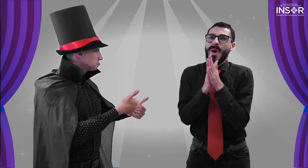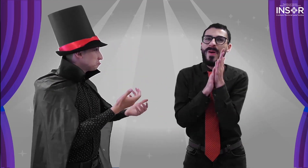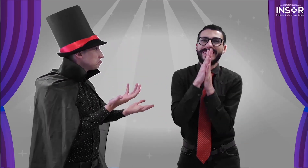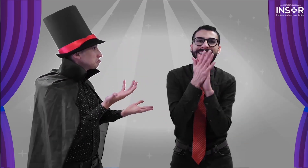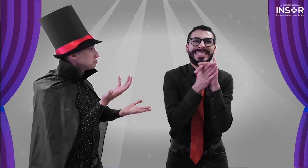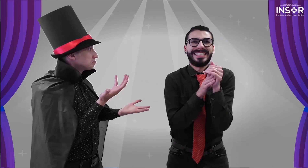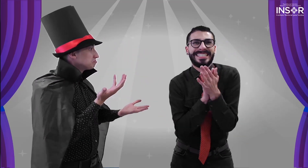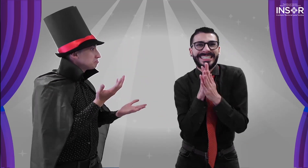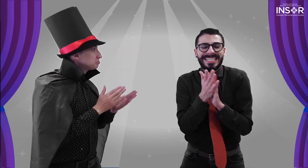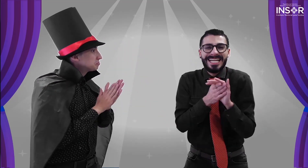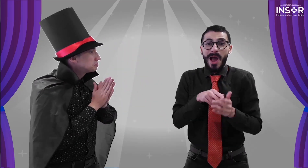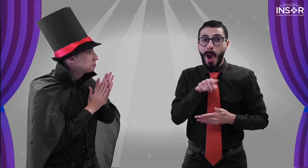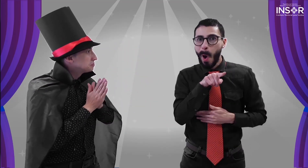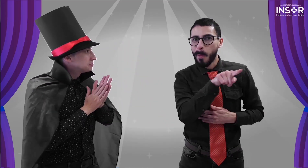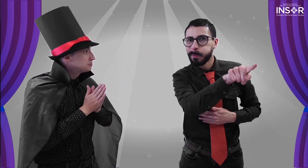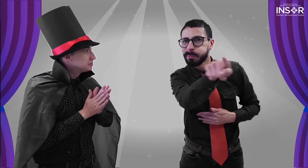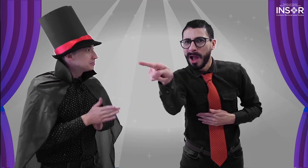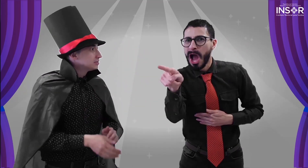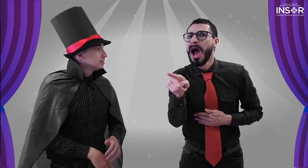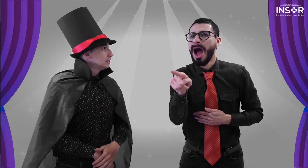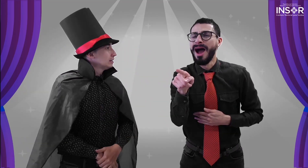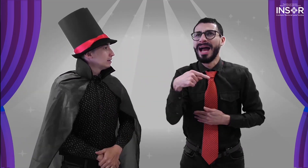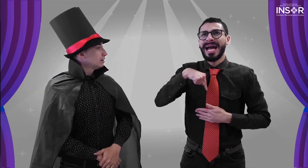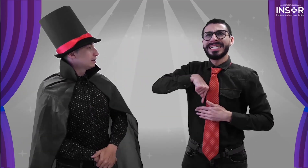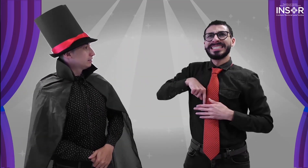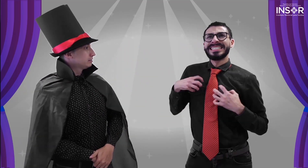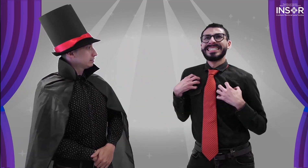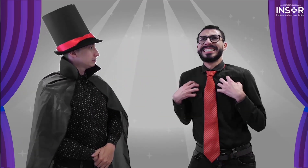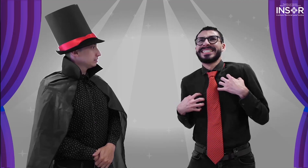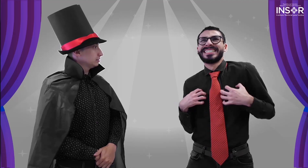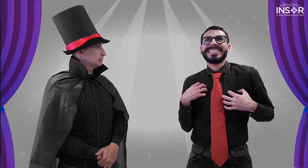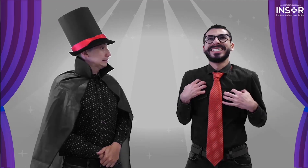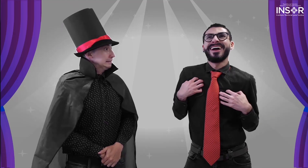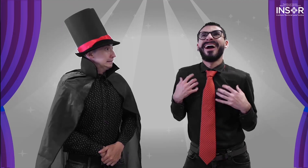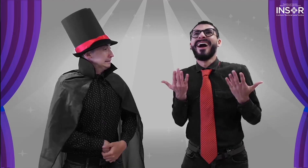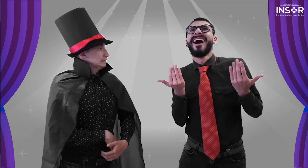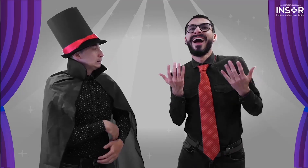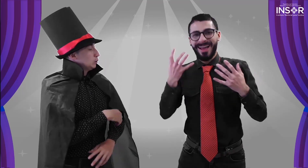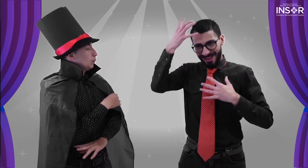¡Qué emoción! Creo que ustedes también deben estar emocionados,